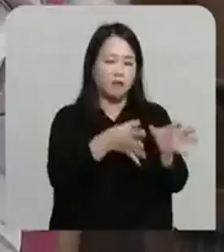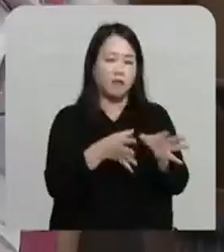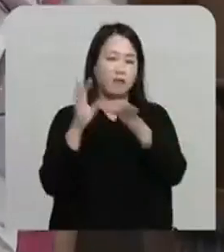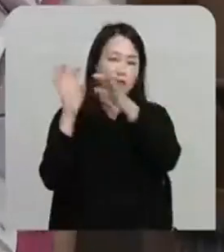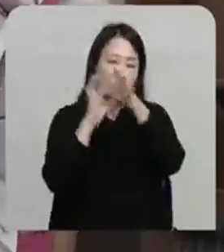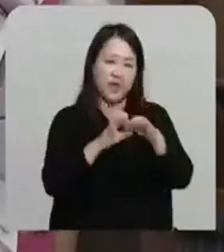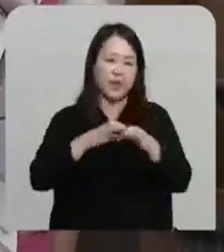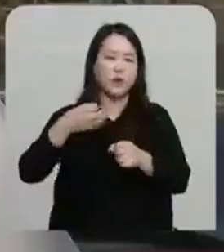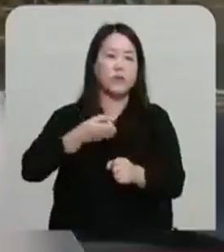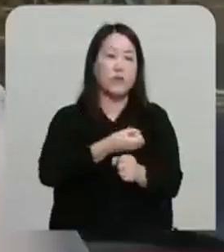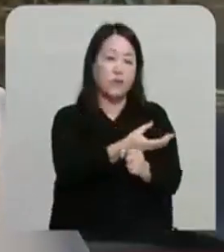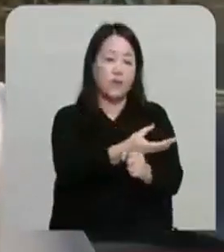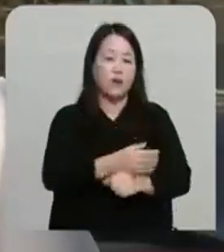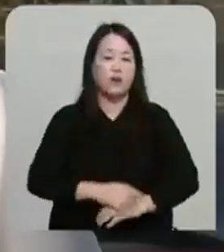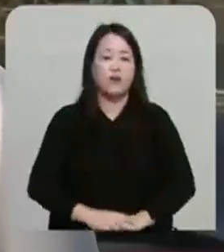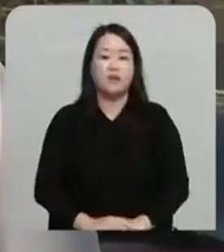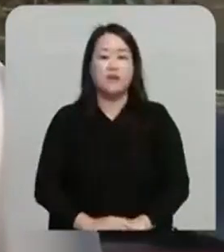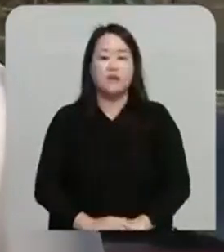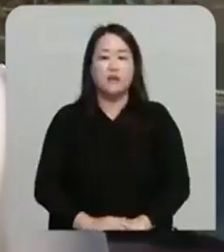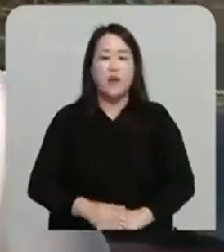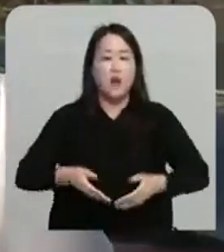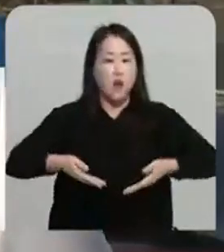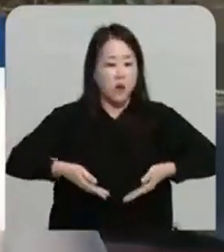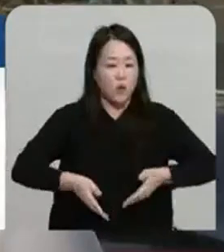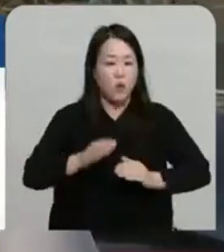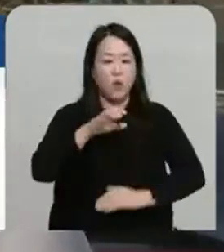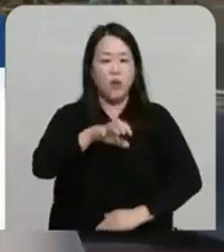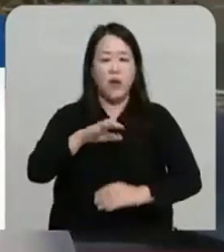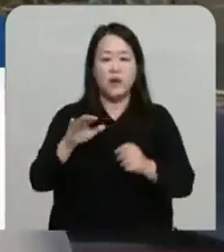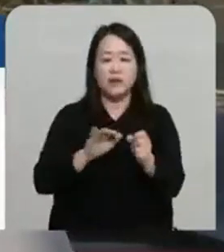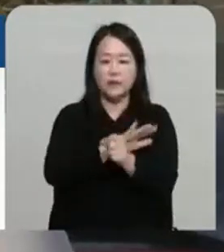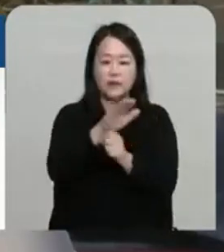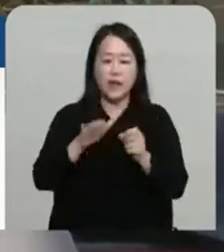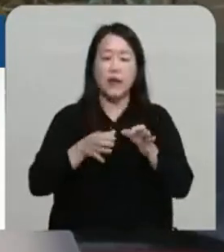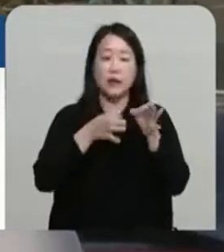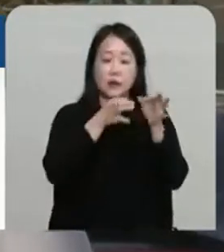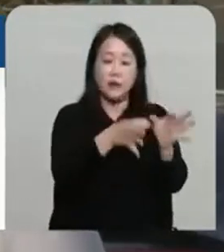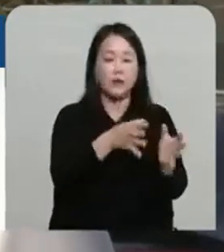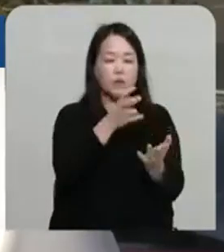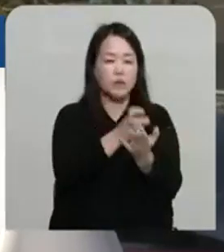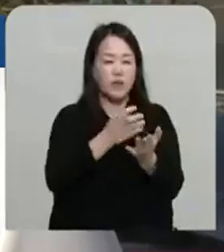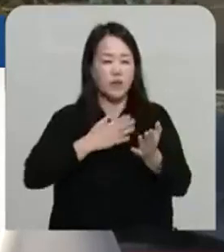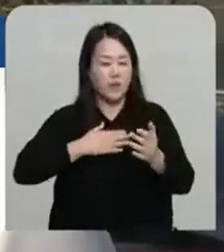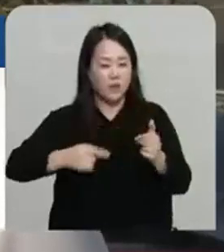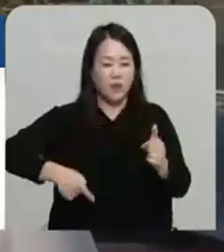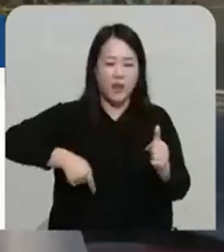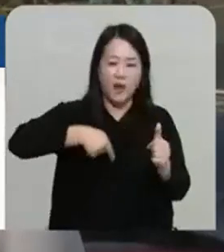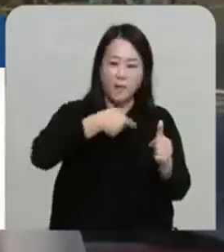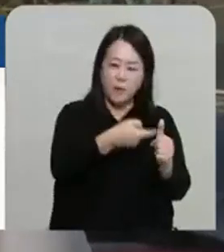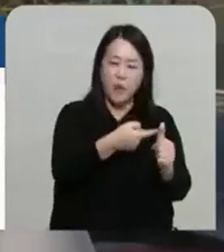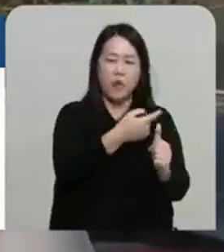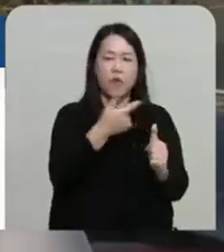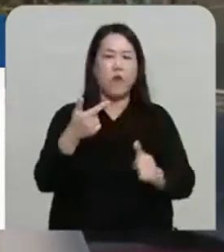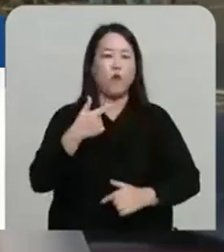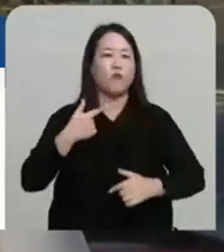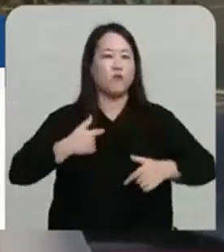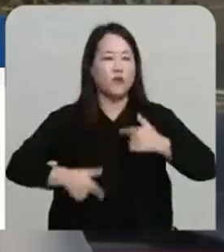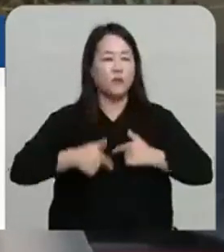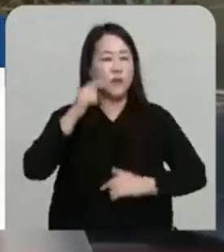박현경/프로 골퍼/익산 출신 : 고향 사랑기부제에 동참할 수 있게 돼 너무 기쁘게 생각하고 앞으로도 제가 익산을 더 많이 도울 수 있는